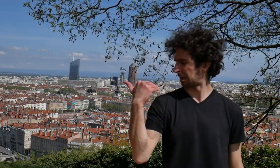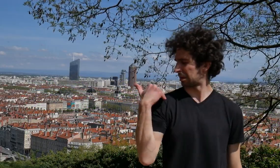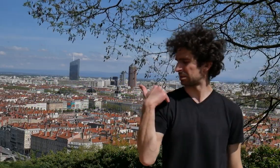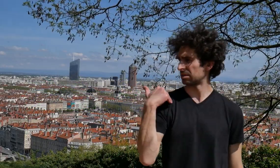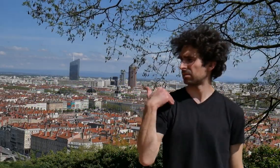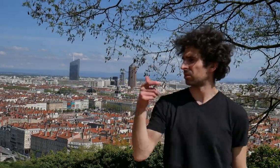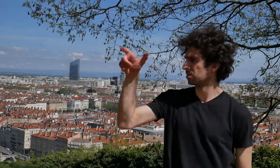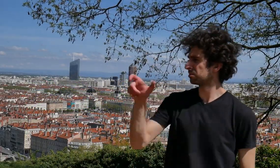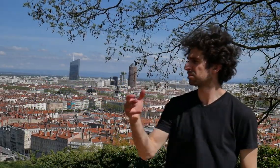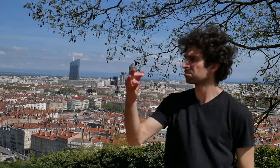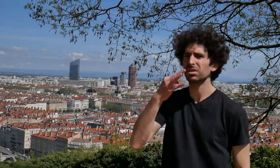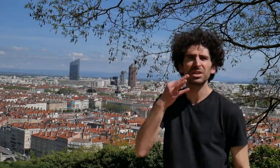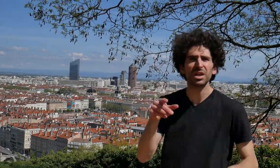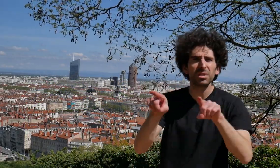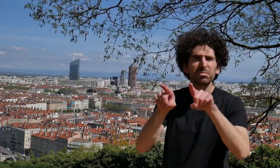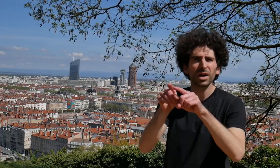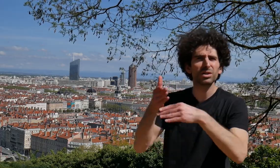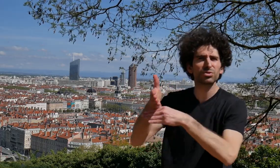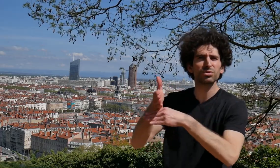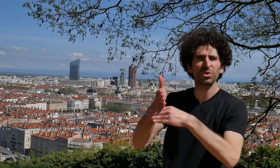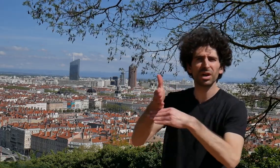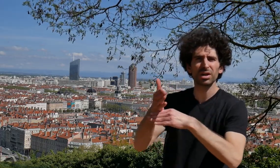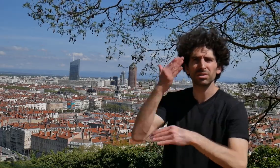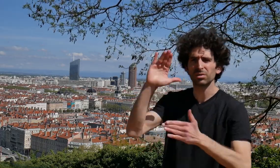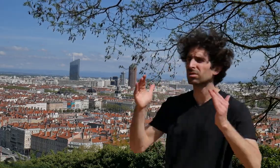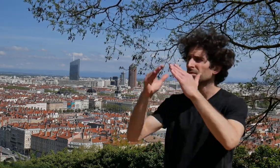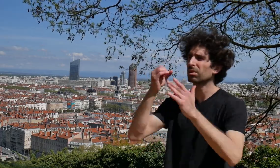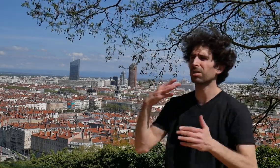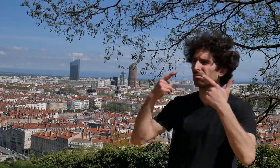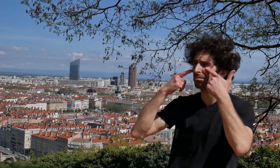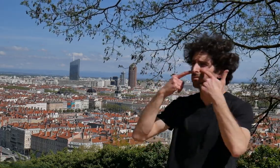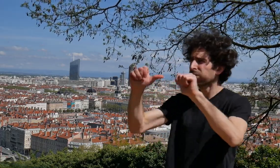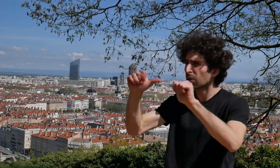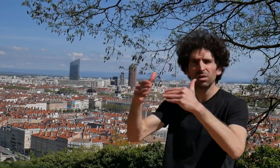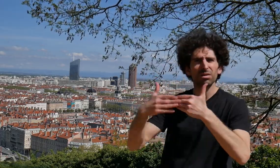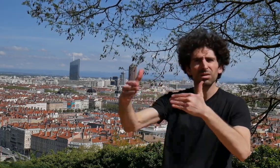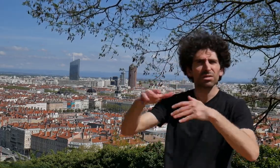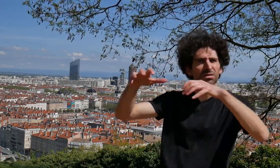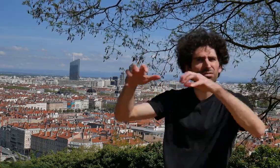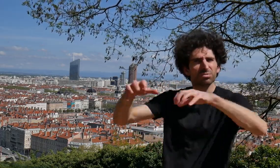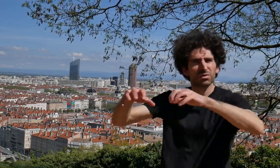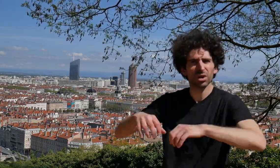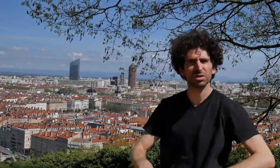Récemment, une personne m'a dit que c'est pareil au Jura. Si on voit le Mont-Blanc, il va pleuvoir après.